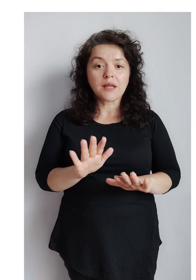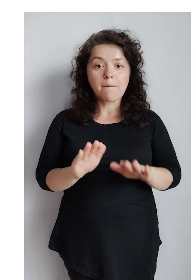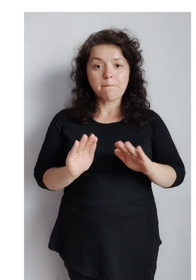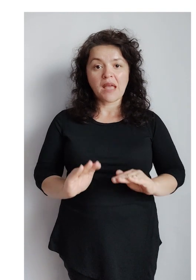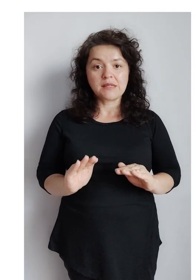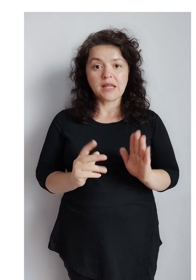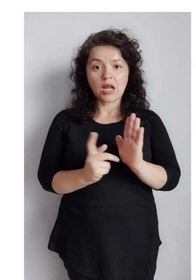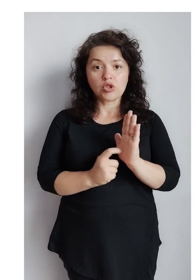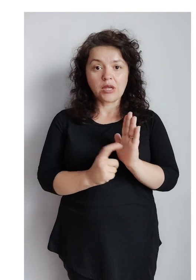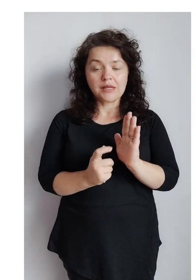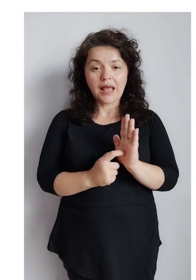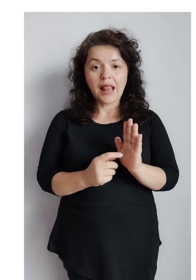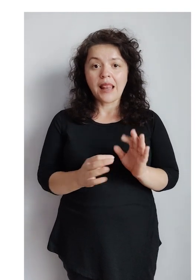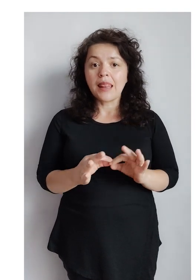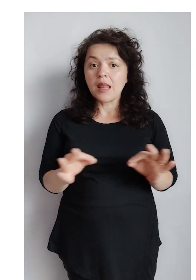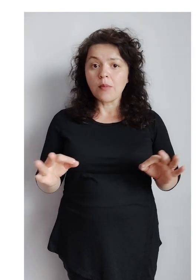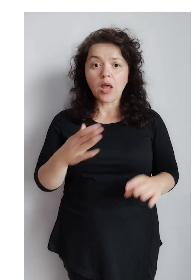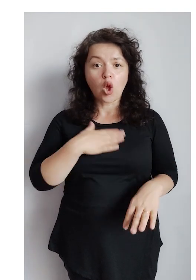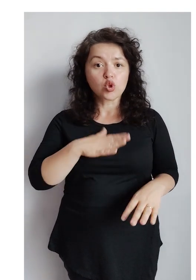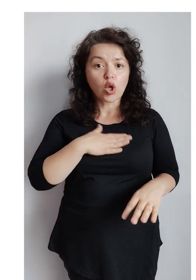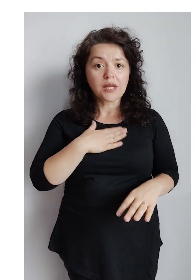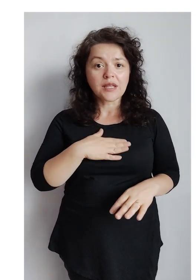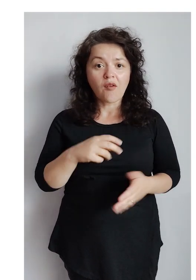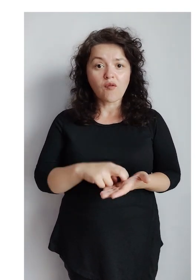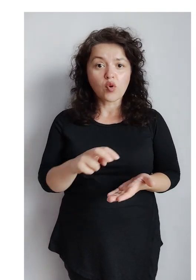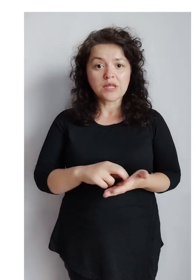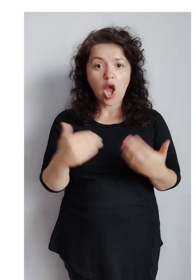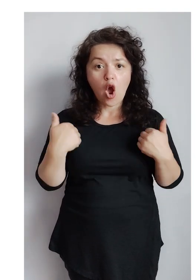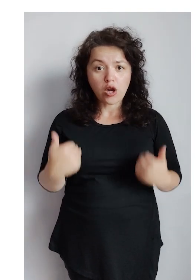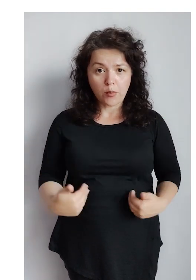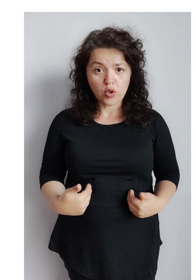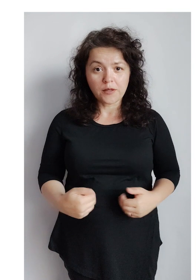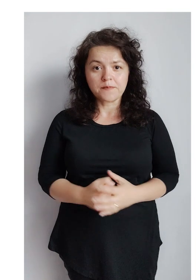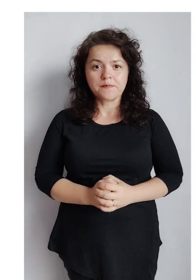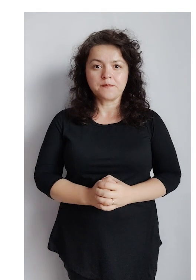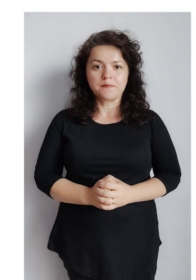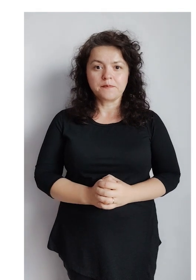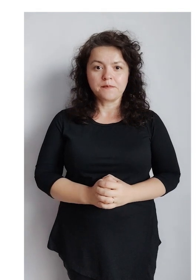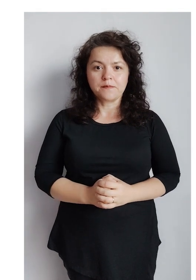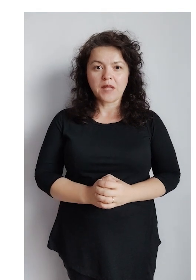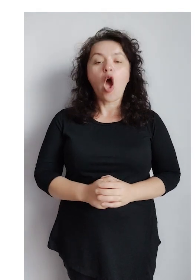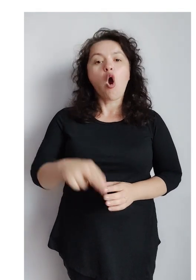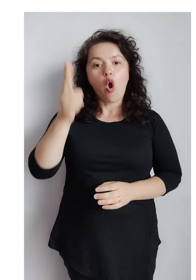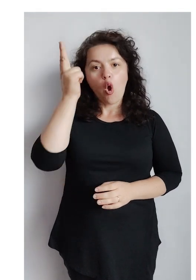Menținerea cerințelor în limitele dorite ale funcției corpului Conștientizarea